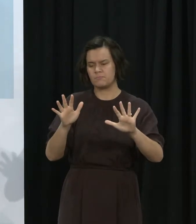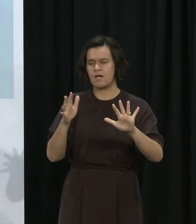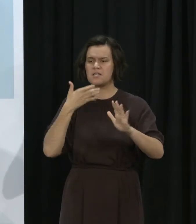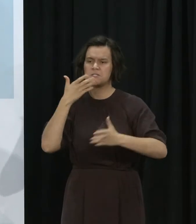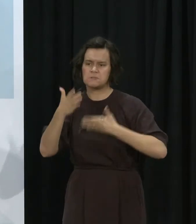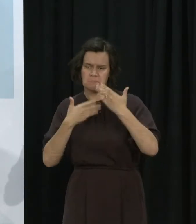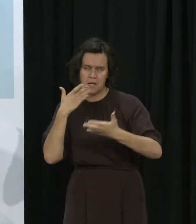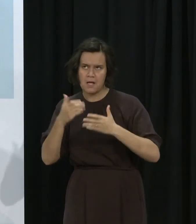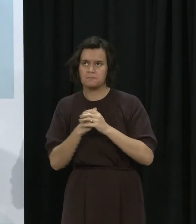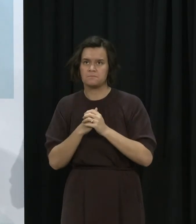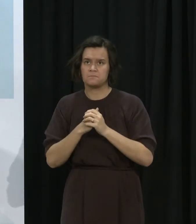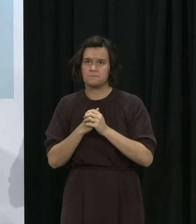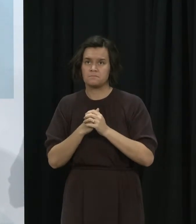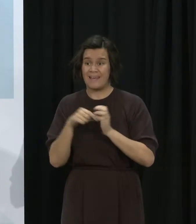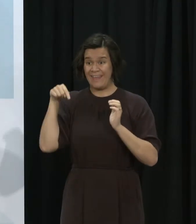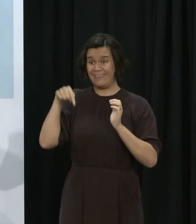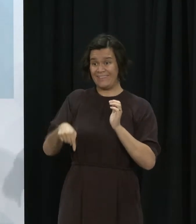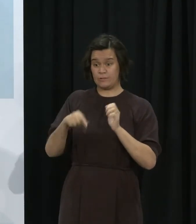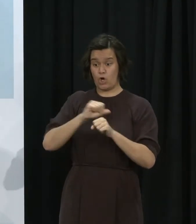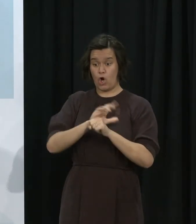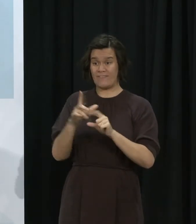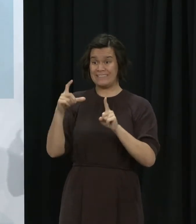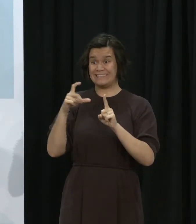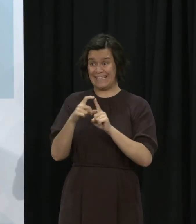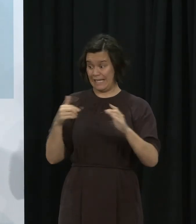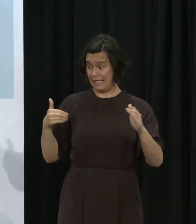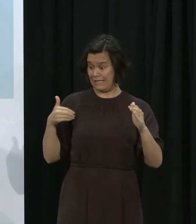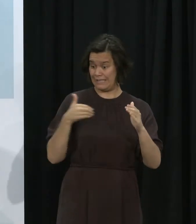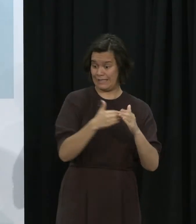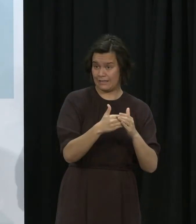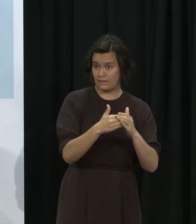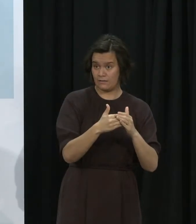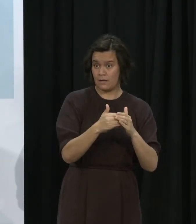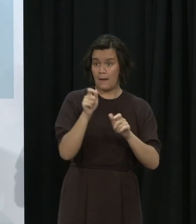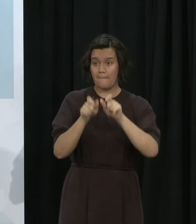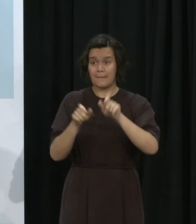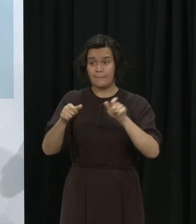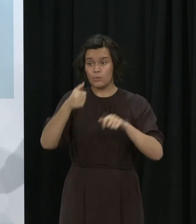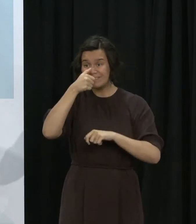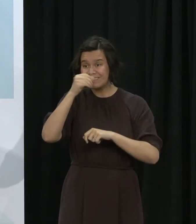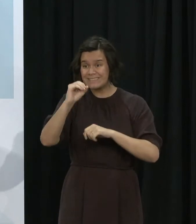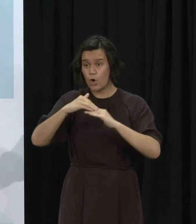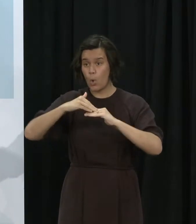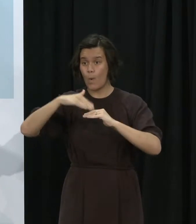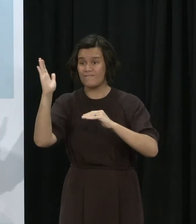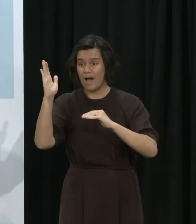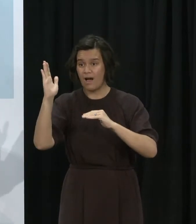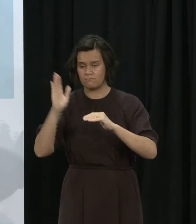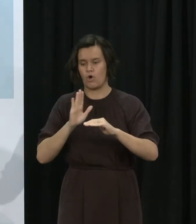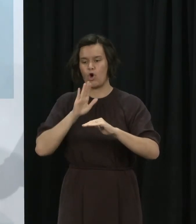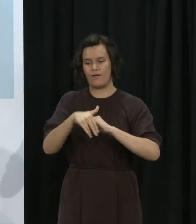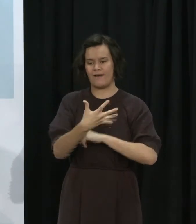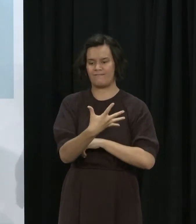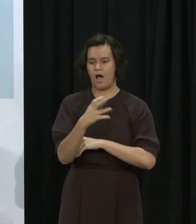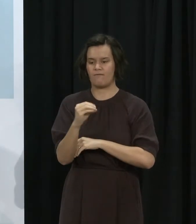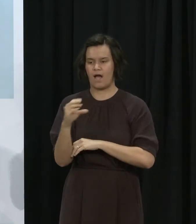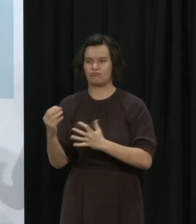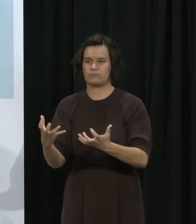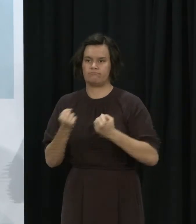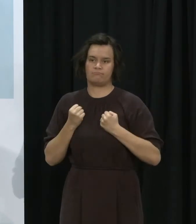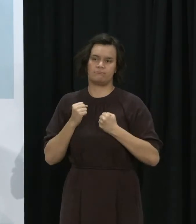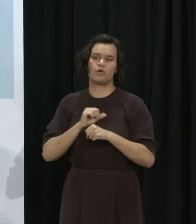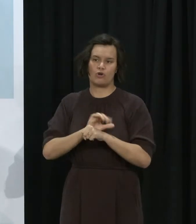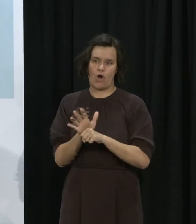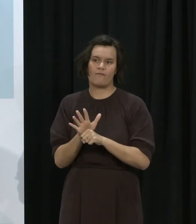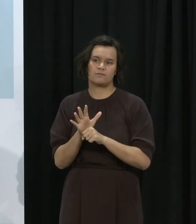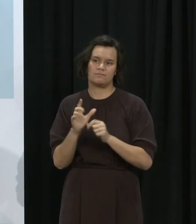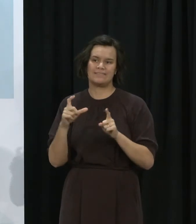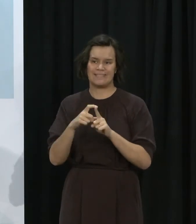kua 60 neke atu ranei nga tau